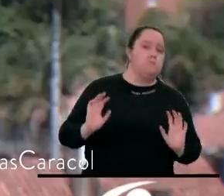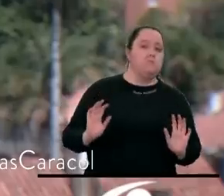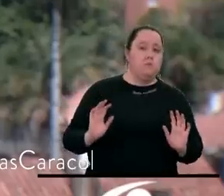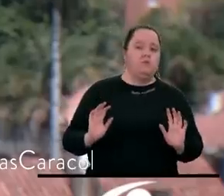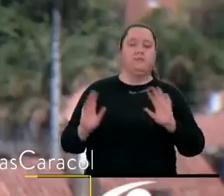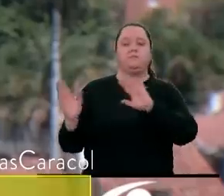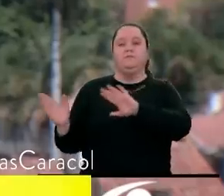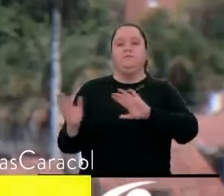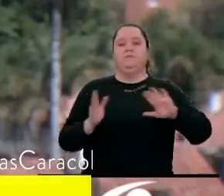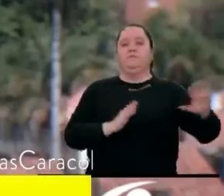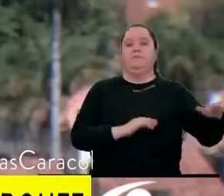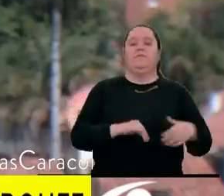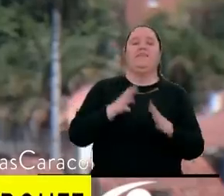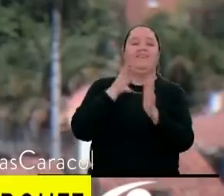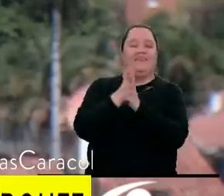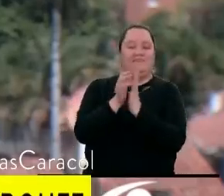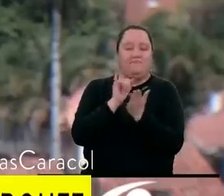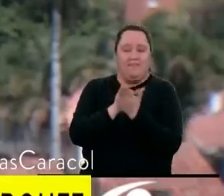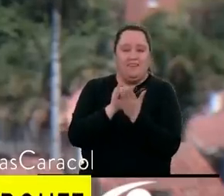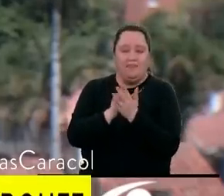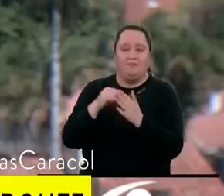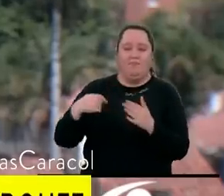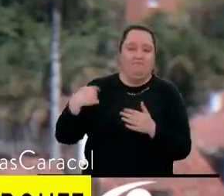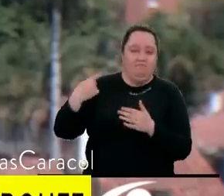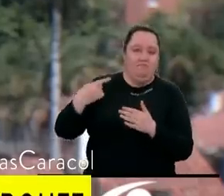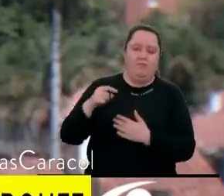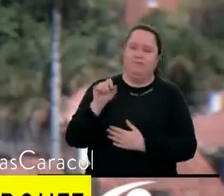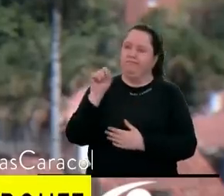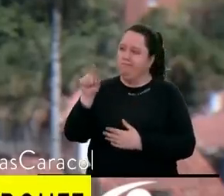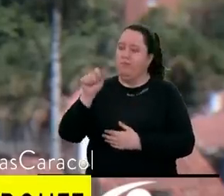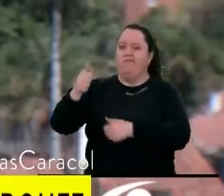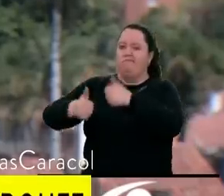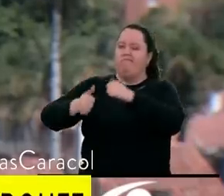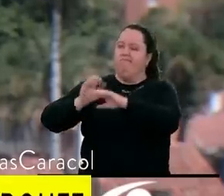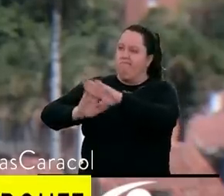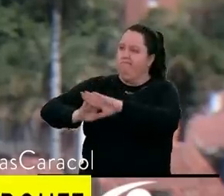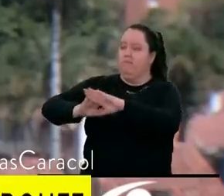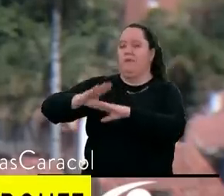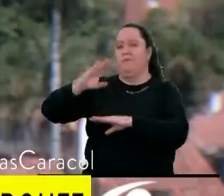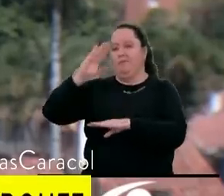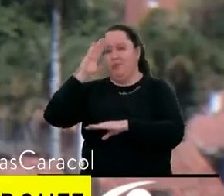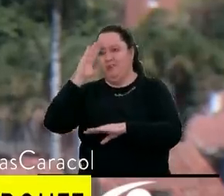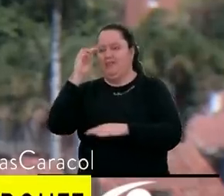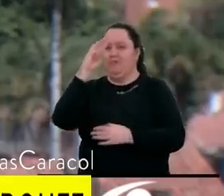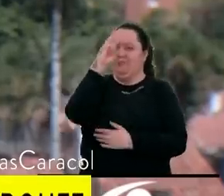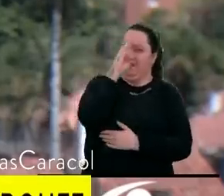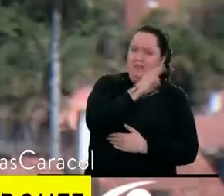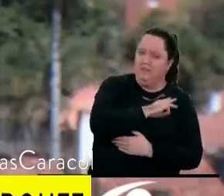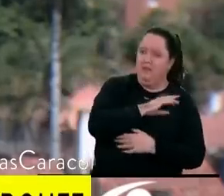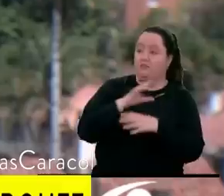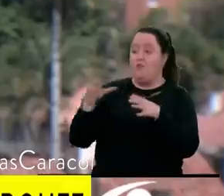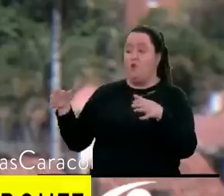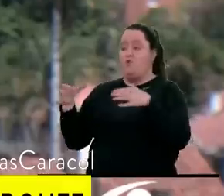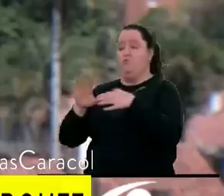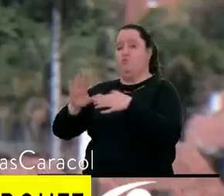3,000,000,000 de pesos, aún no se descarta que Iván marqués siga con vida.